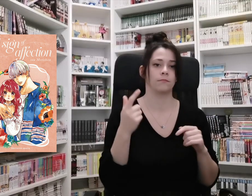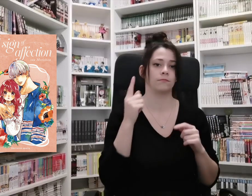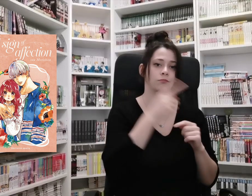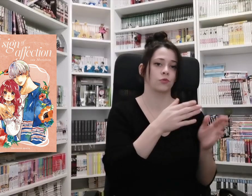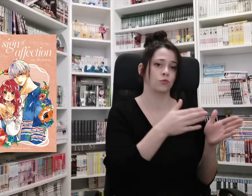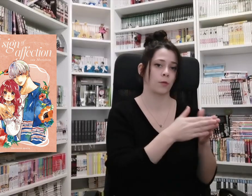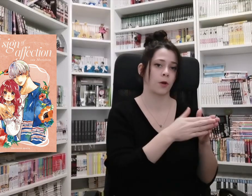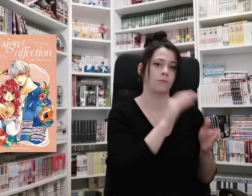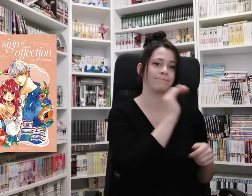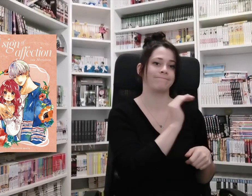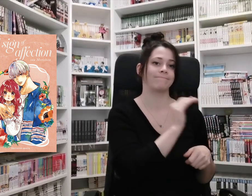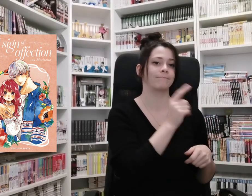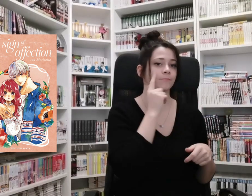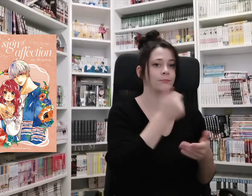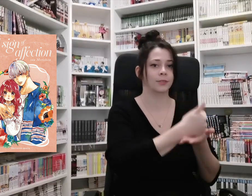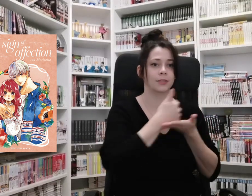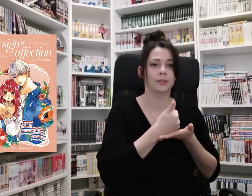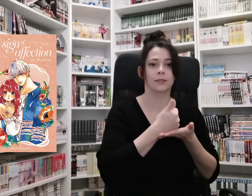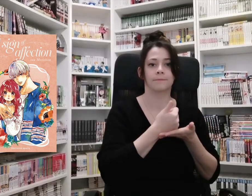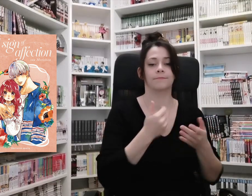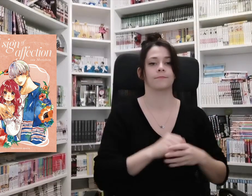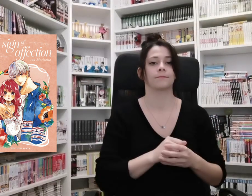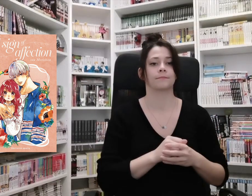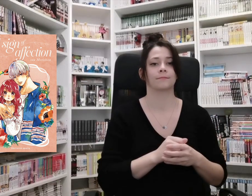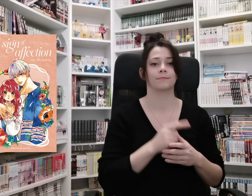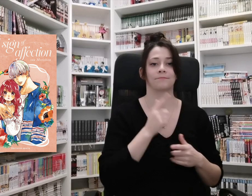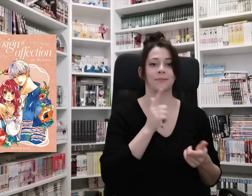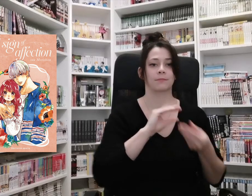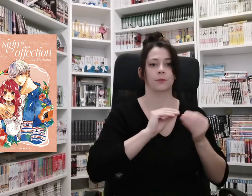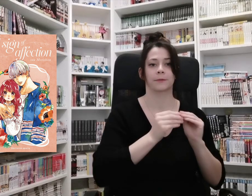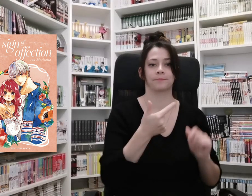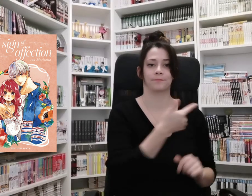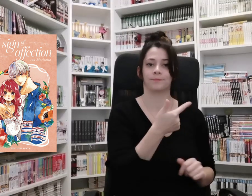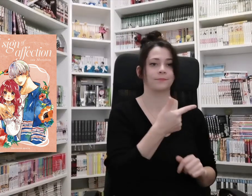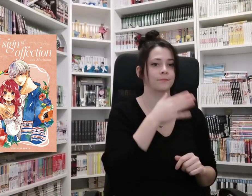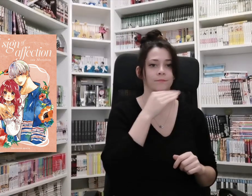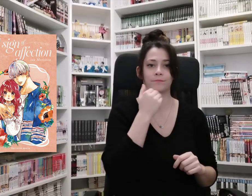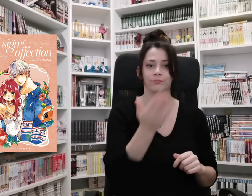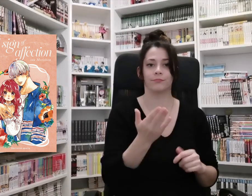lui demande de l'aide. Mais comme elle est sourde…